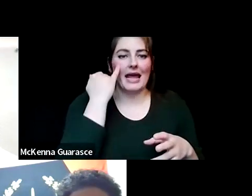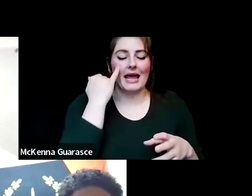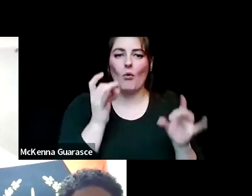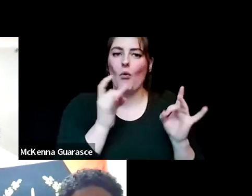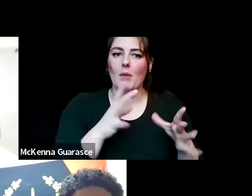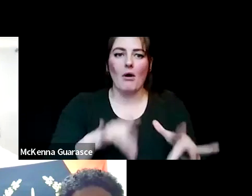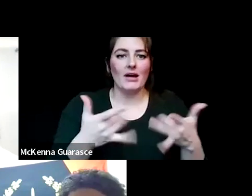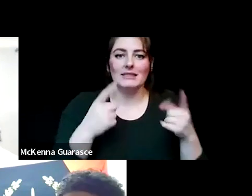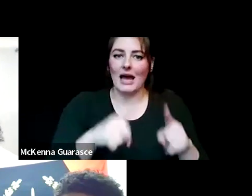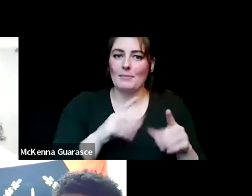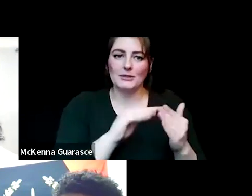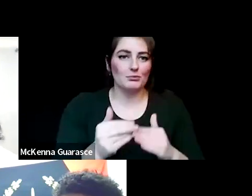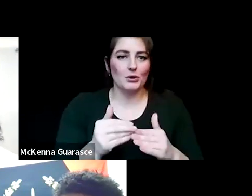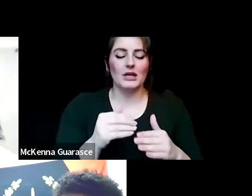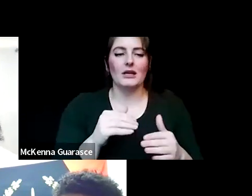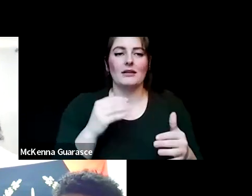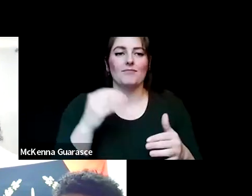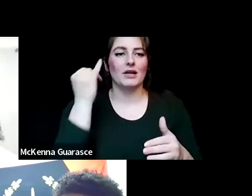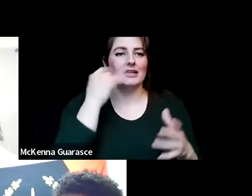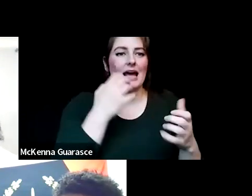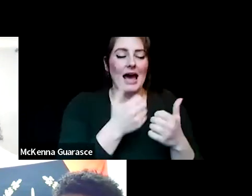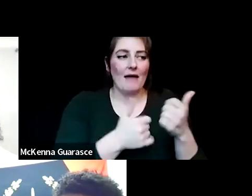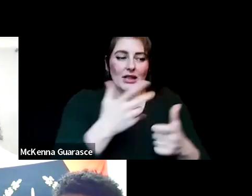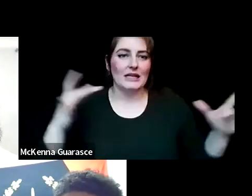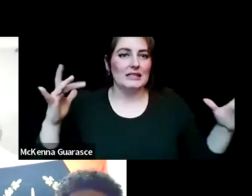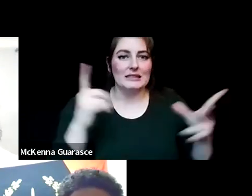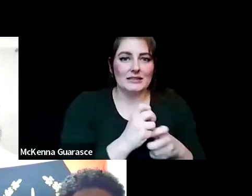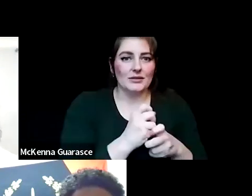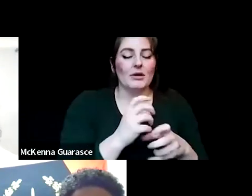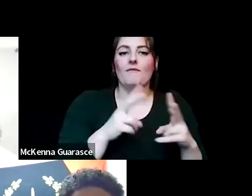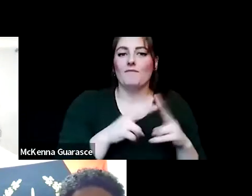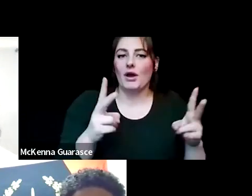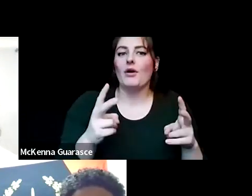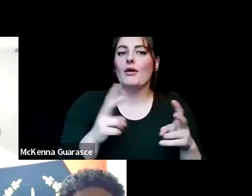reunir todo lo que podría necesitarse, incluso para comenzar a crear asociaciones.